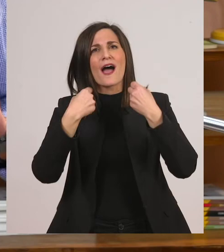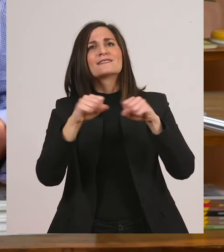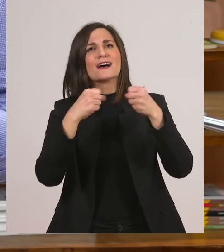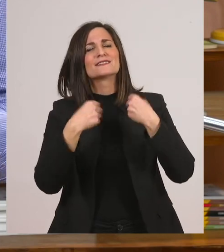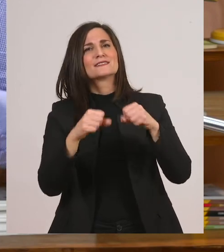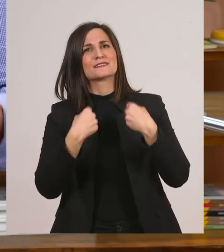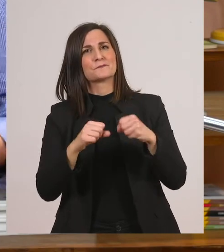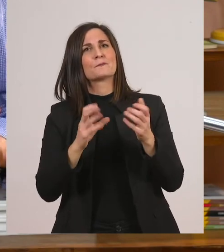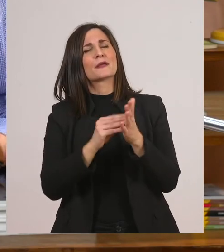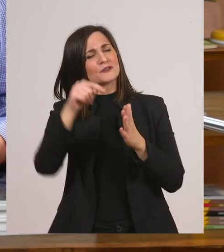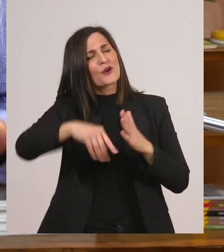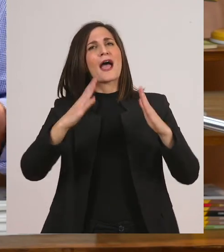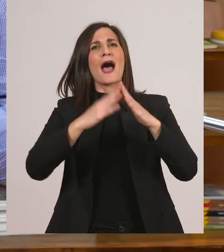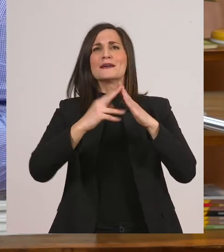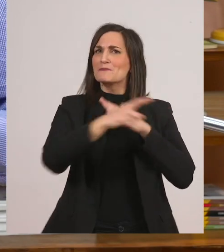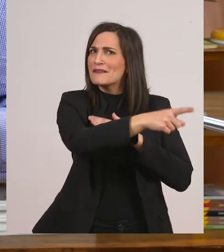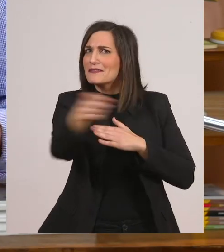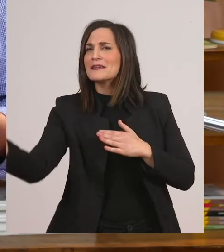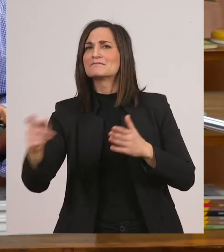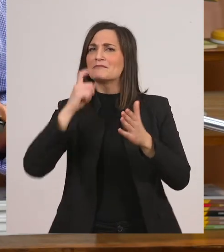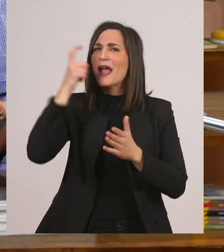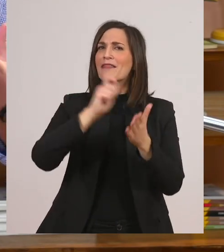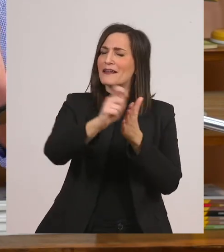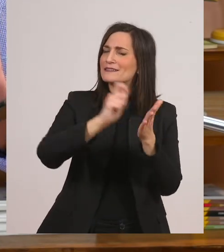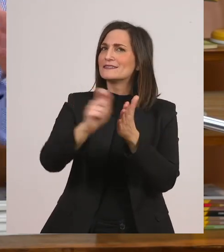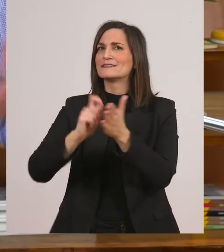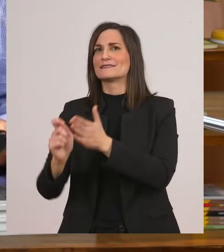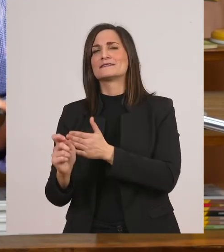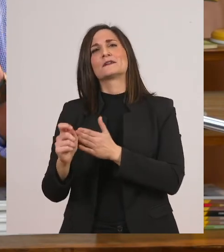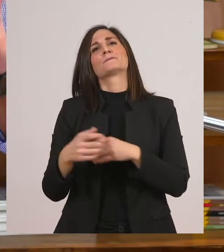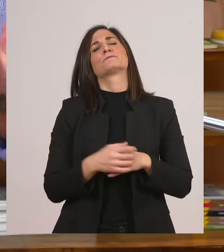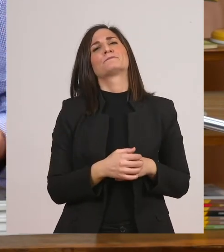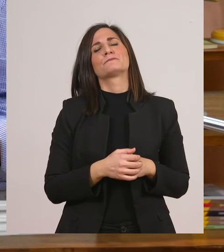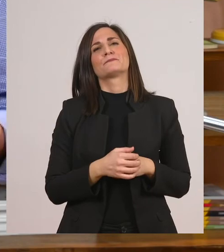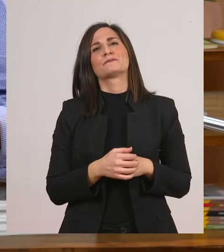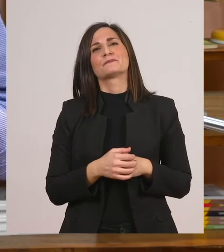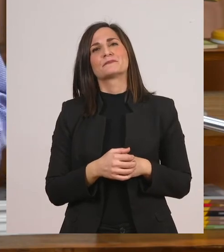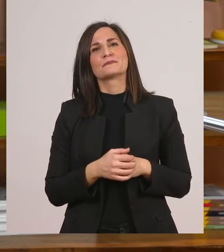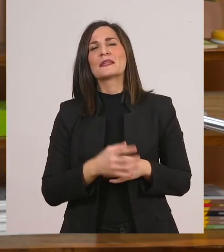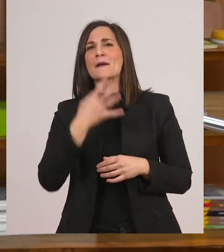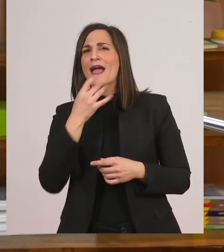Μπορείτε και στο σπίτι να γράφετε διάφορες τέτοιες εκθέσεις. Και μπορείτε να ξεκινήσετε να κάνετε και μία διαλεκτική διαδικασία...